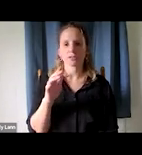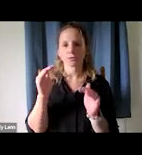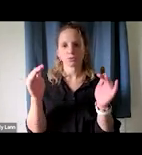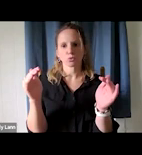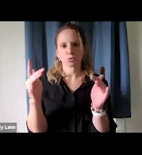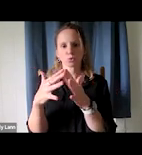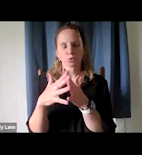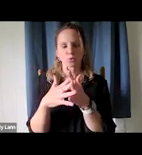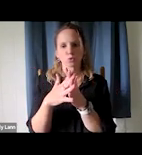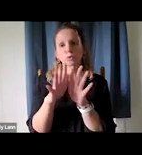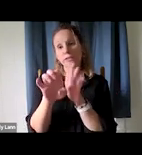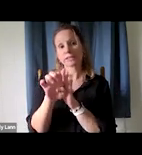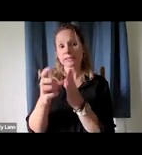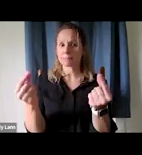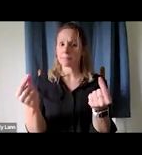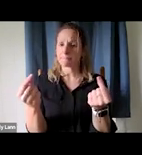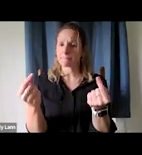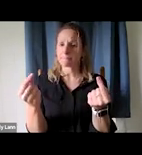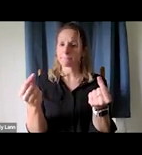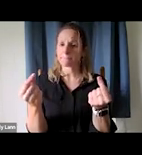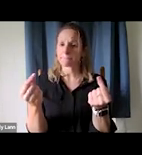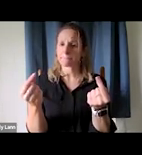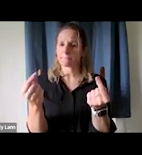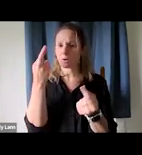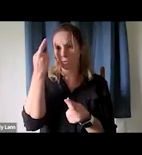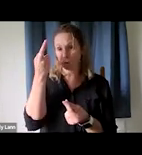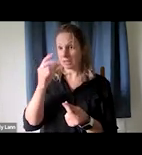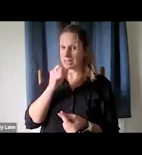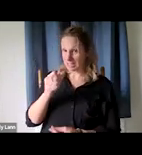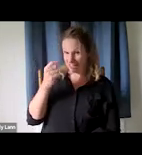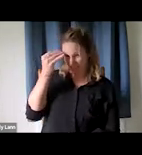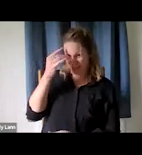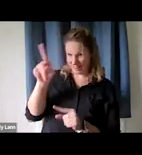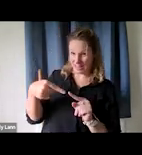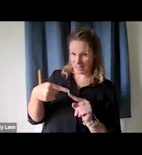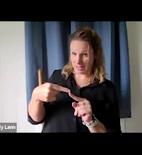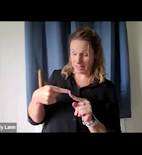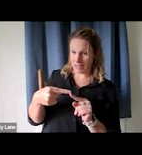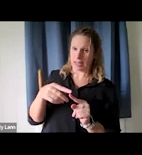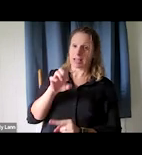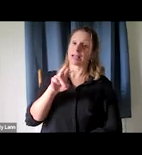He aquí un ejemplo. Tengo algunos ejemplos de afecciones que no consideraríamos un trastorno por consumo de sustancias.